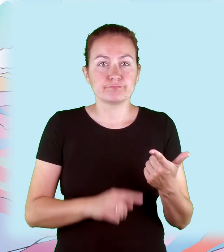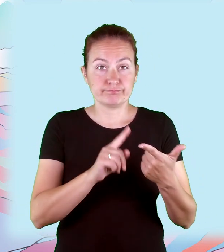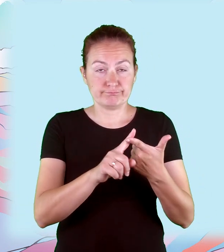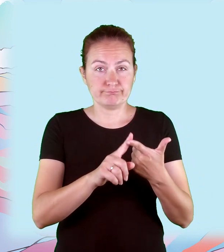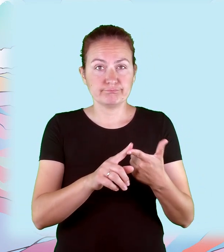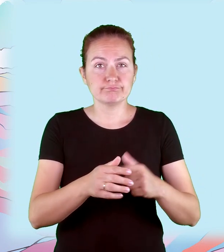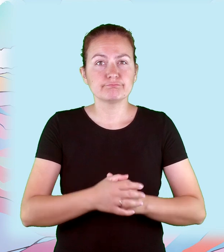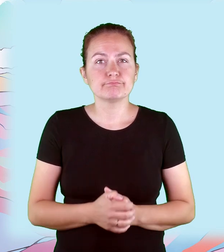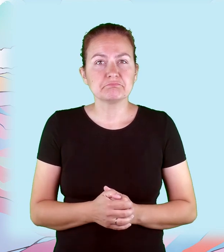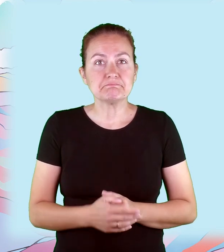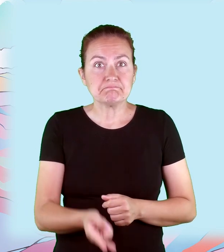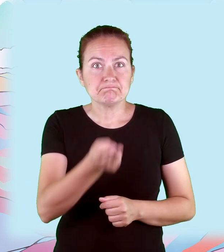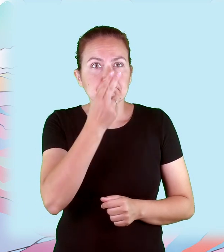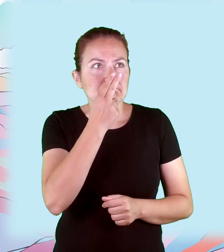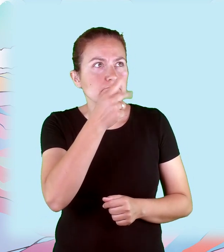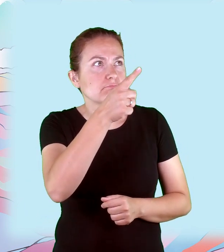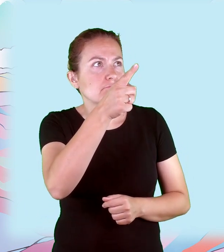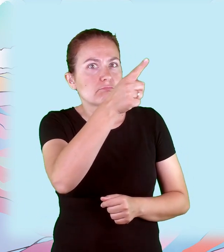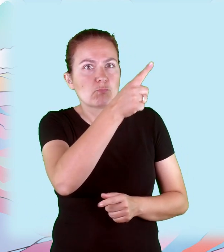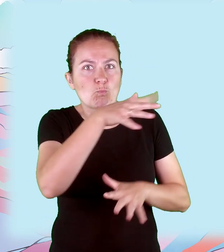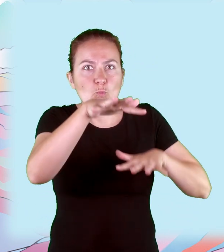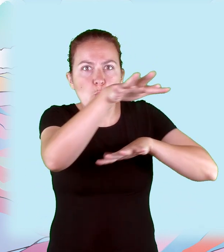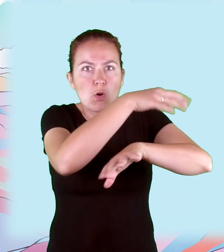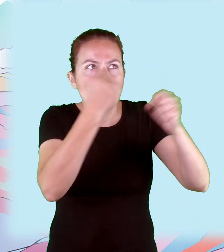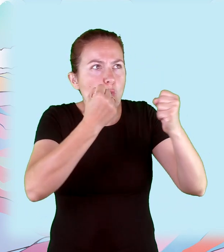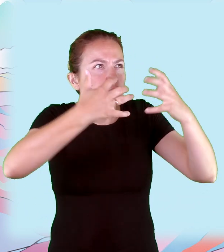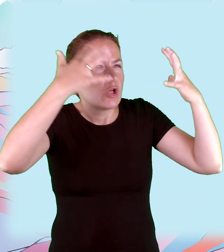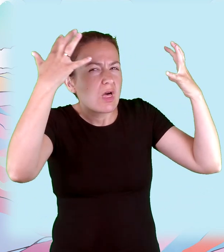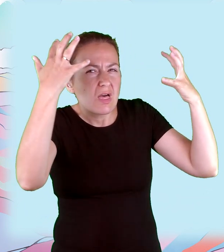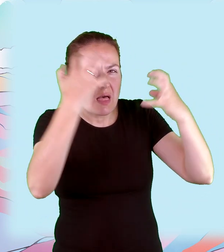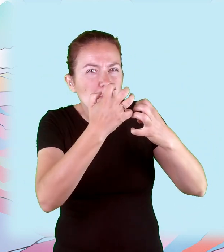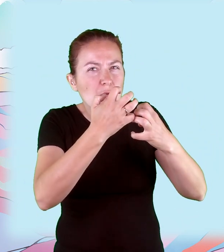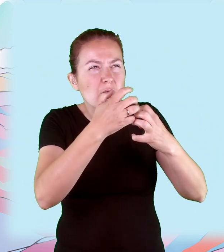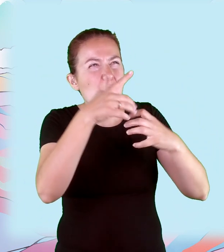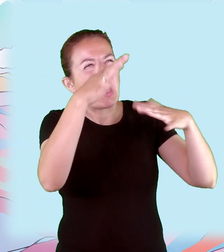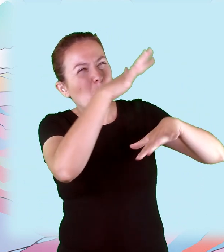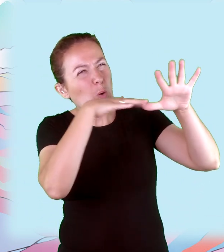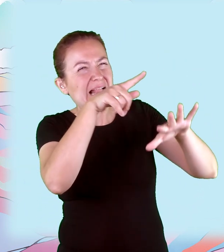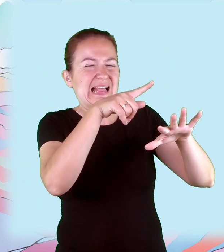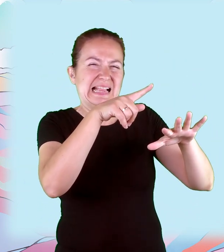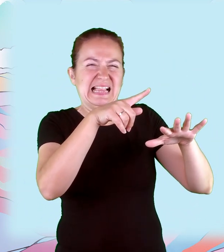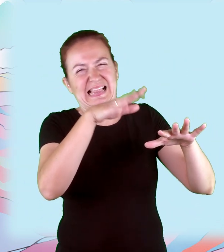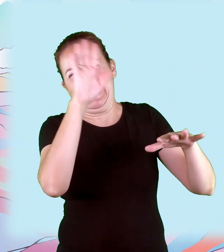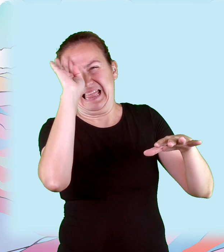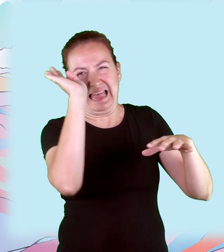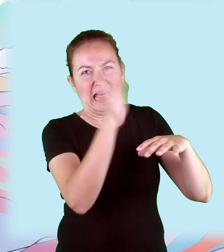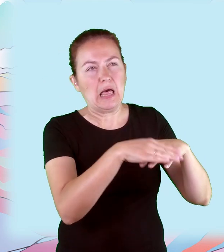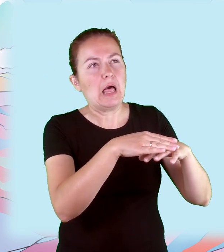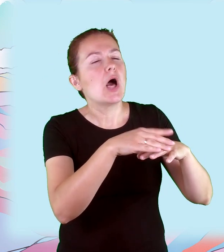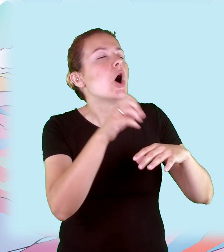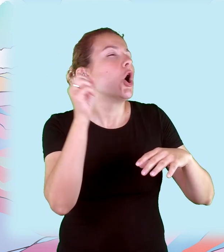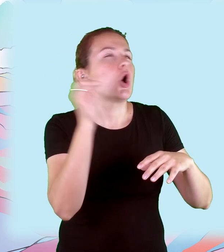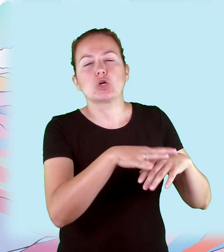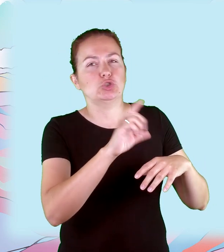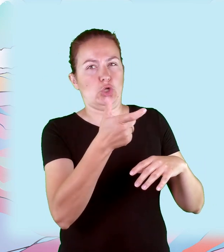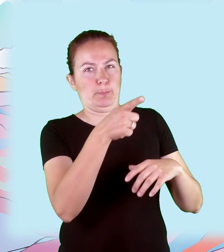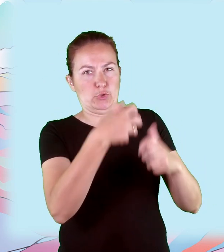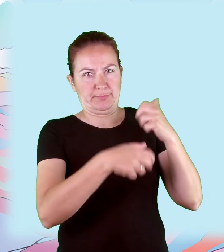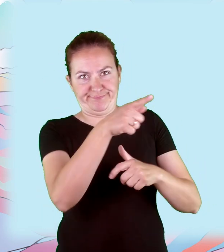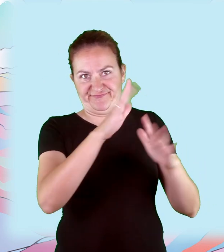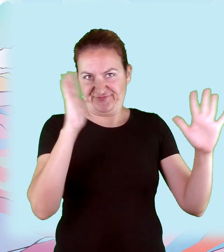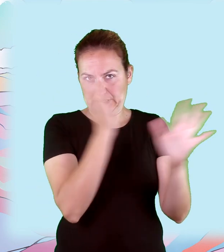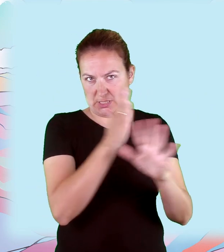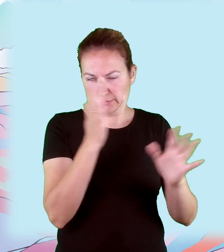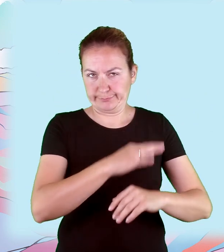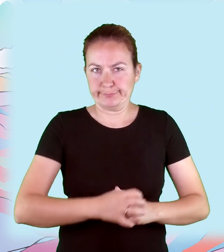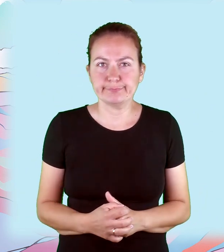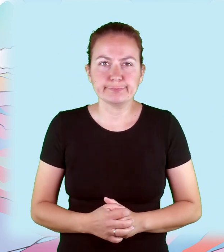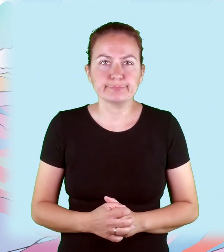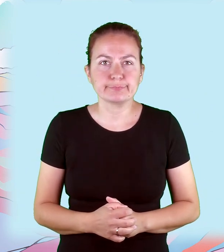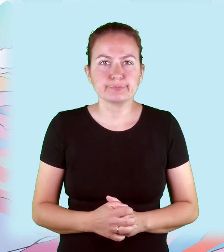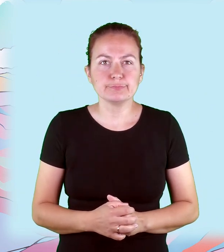2. „Zobacz jakie ciemne chmury nad nami! Chmury to pal sześć, najgorszy jest ten wiatr.”